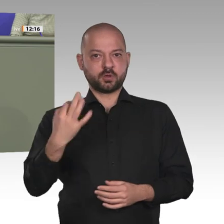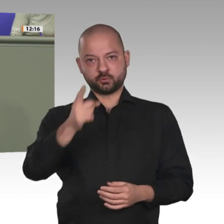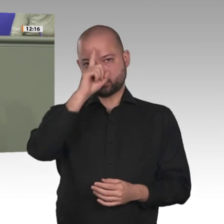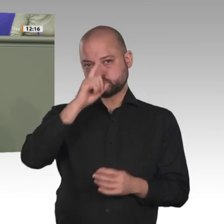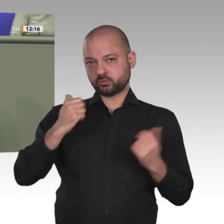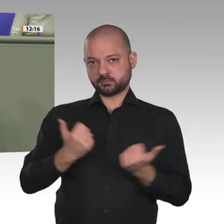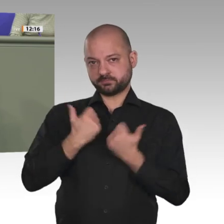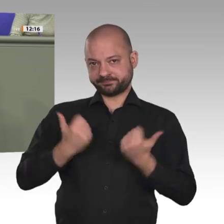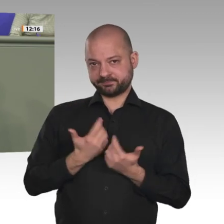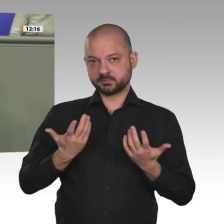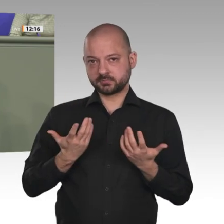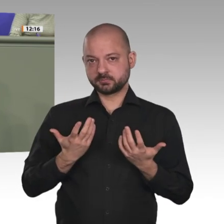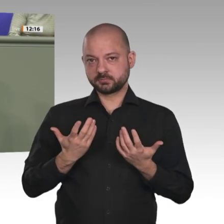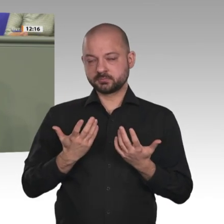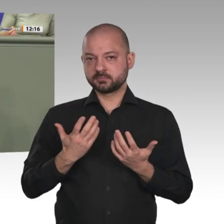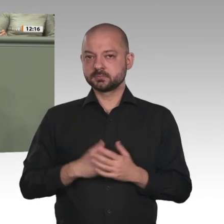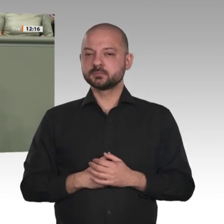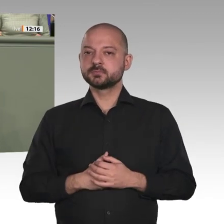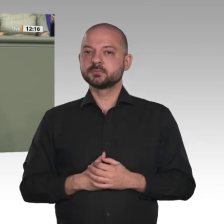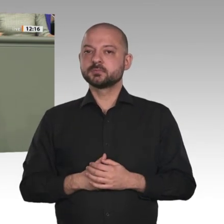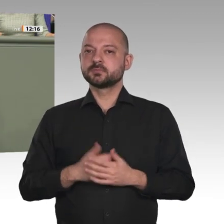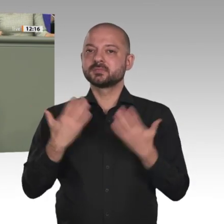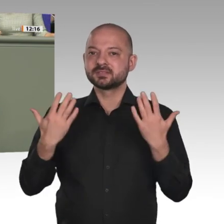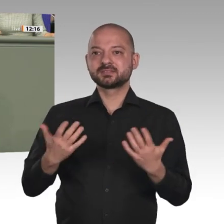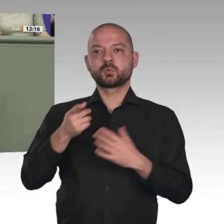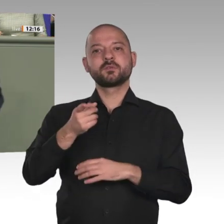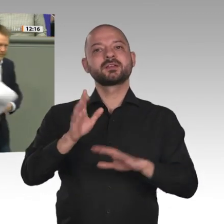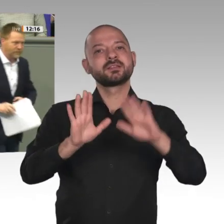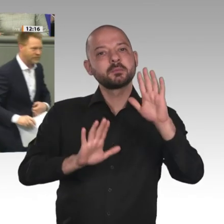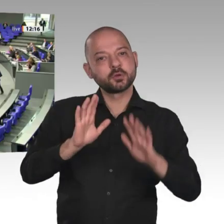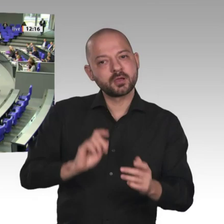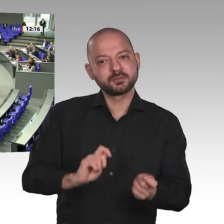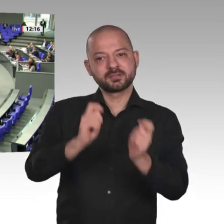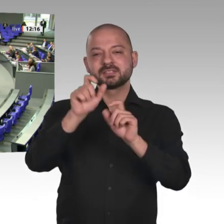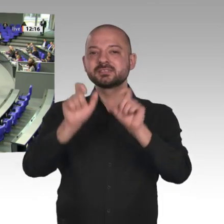Deshalb bitte ich um die Unterstützung dieses Antrags. Herzlichen Dank. Vielen Dank, Christoph Matschie.